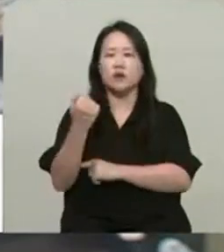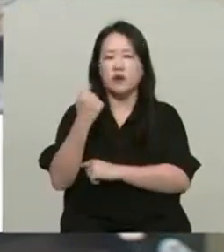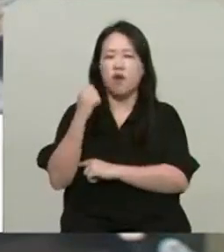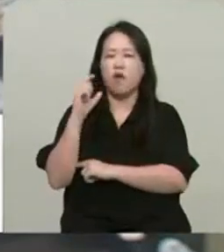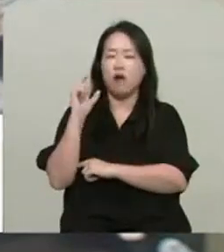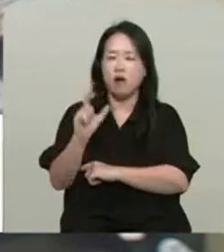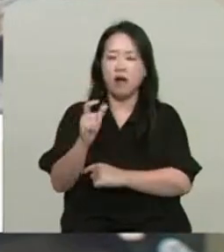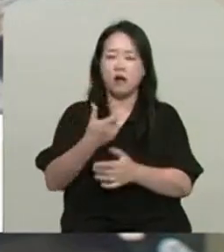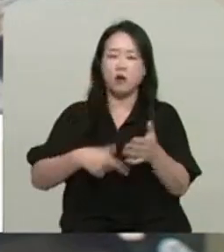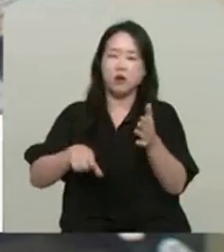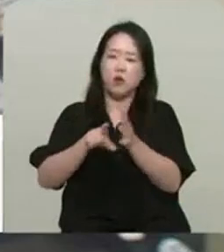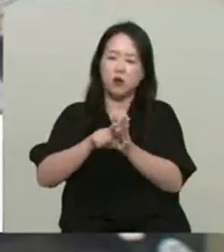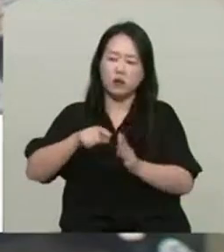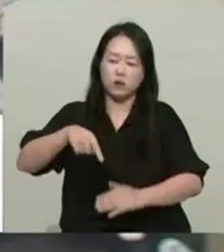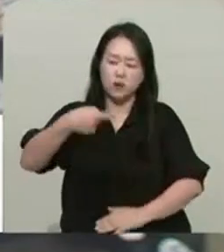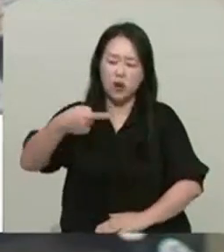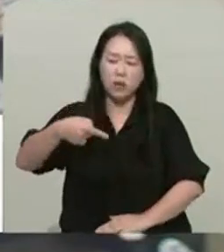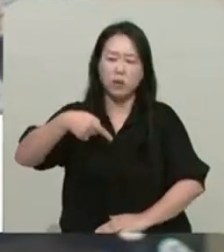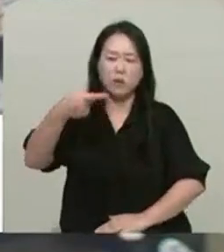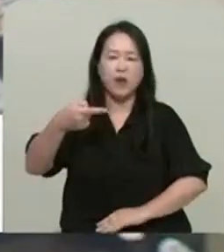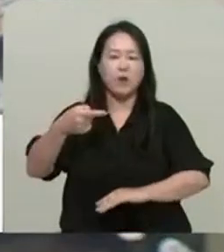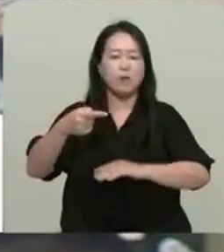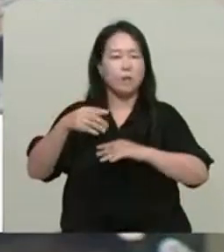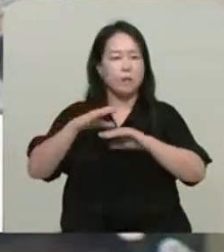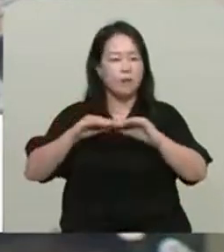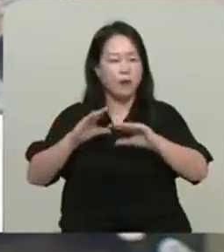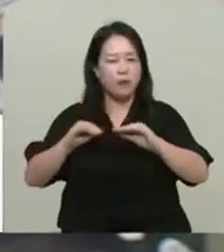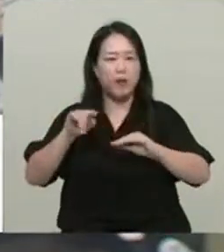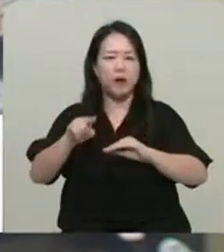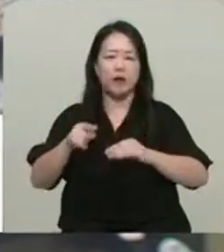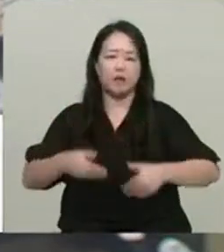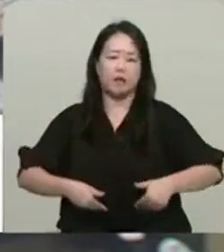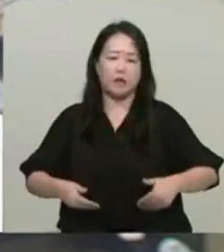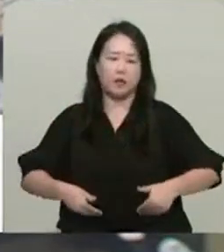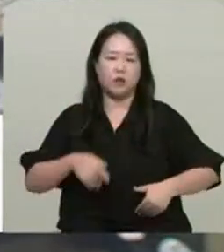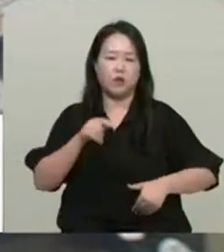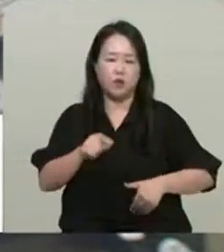전문 인력 양성과 함께 핵심 기술을 개발할 연구기관 유치가 시급한